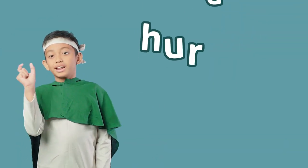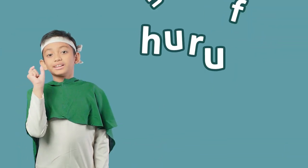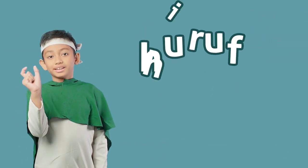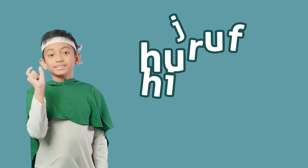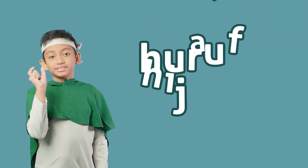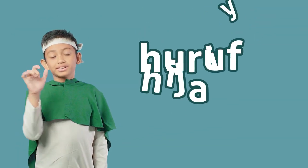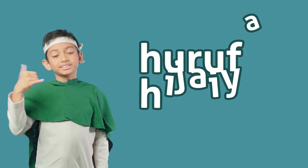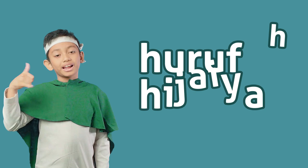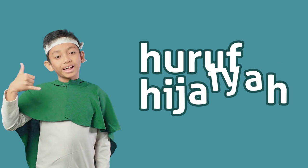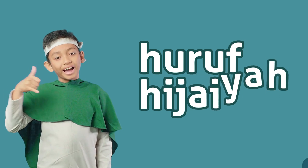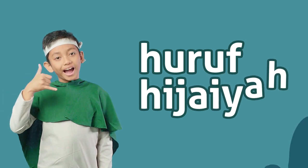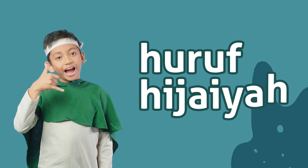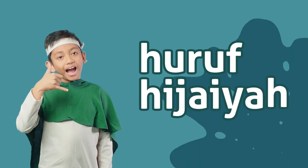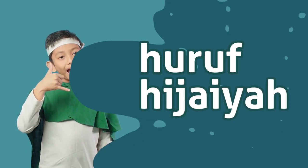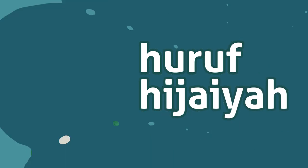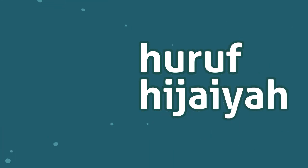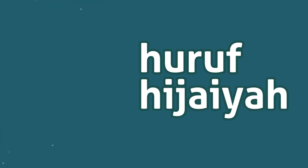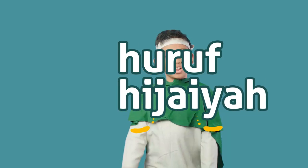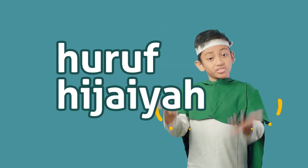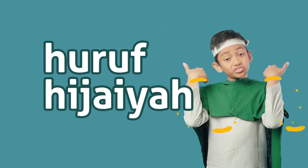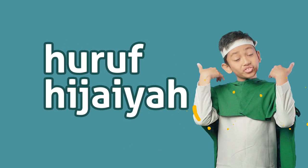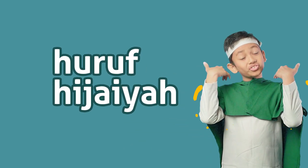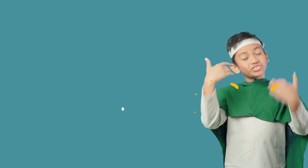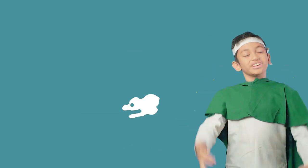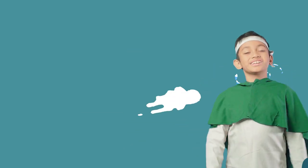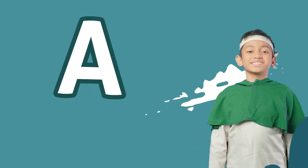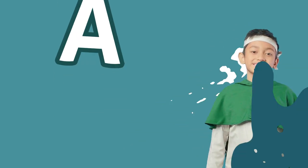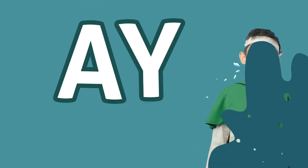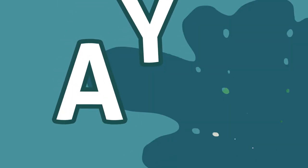dari Huruf Hijaiyah Ayo